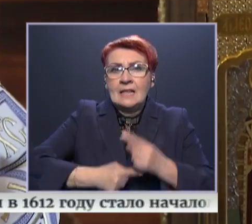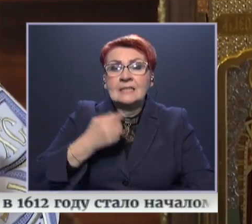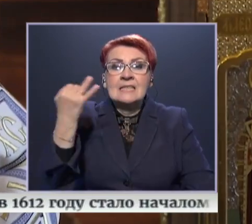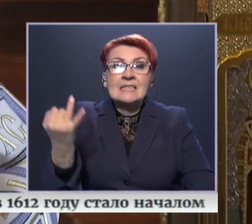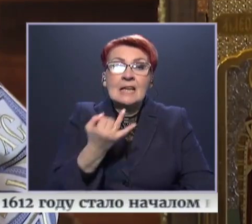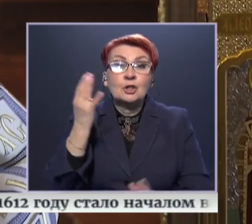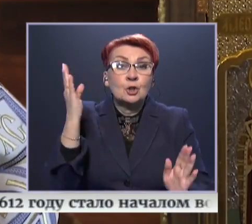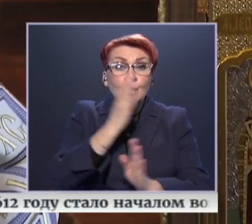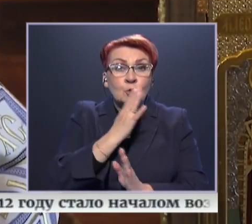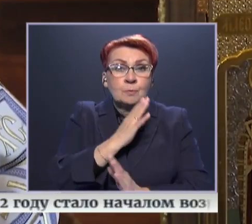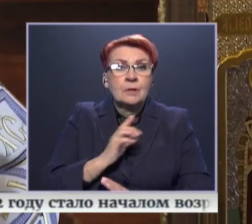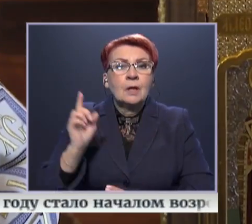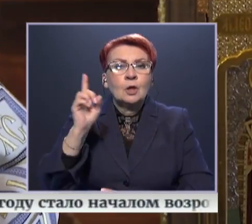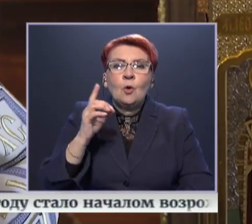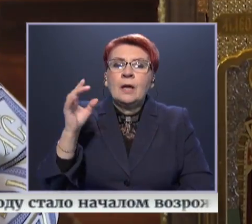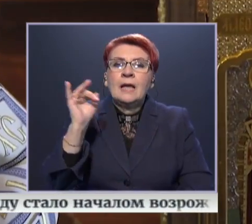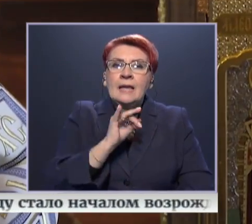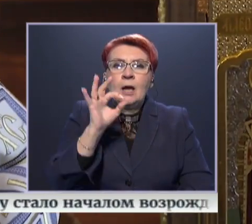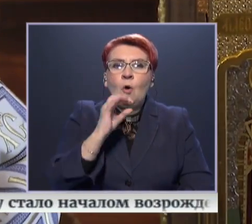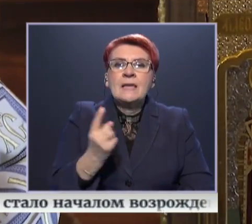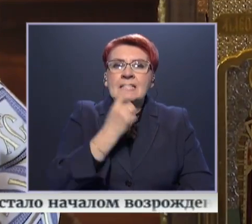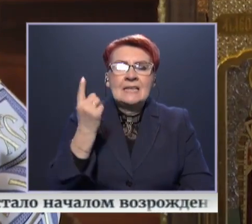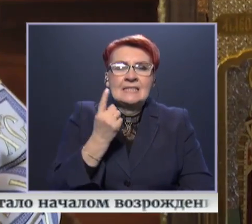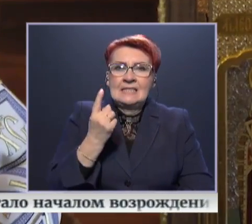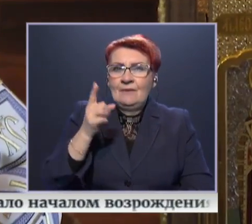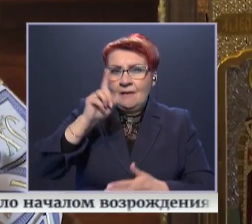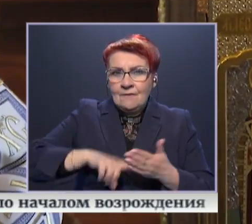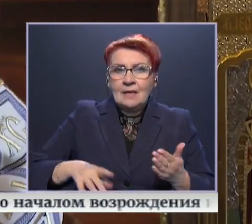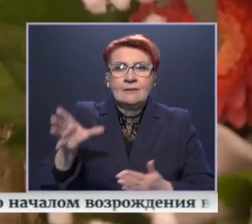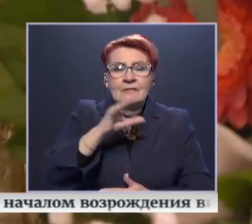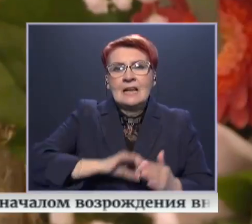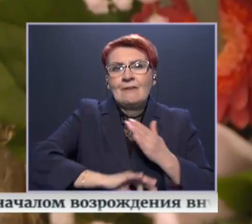и о единстве Веры всех вас точно славянских народов